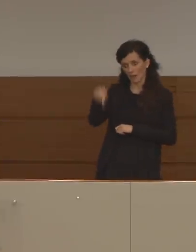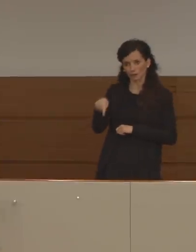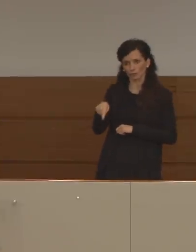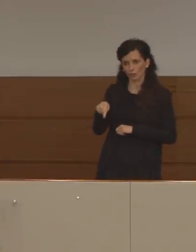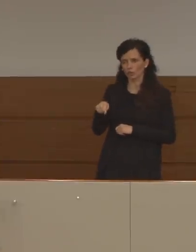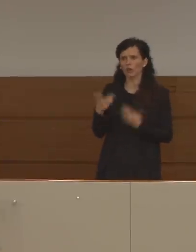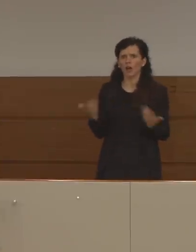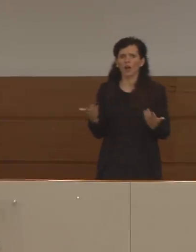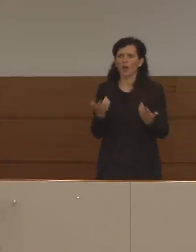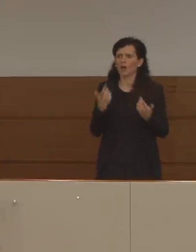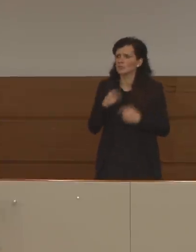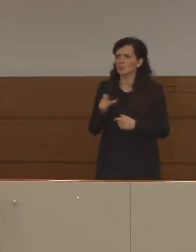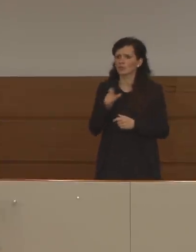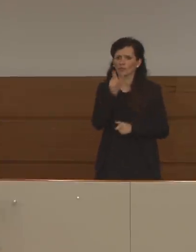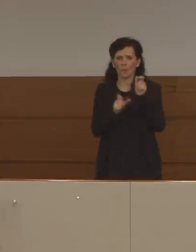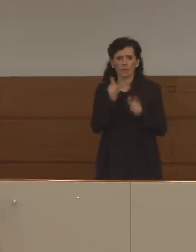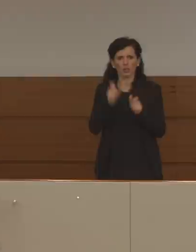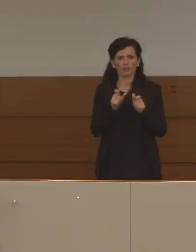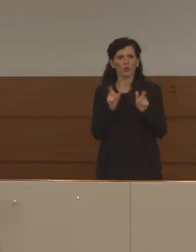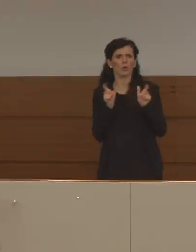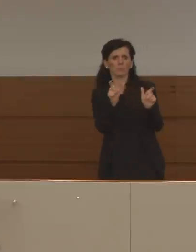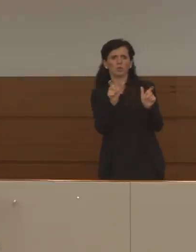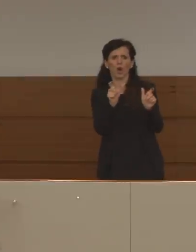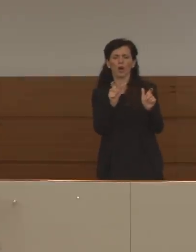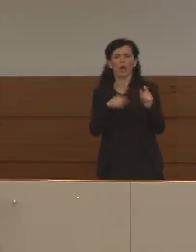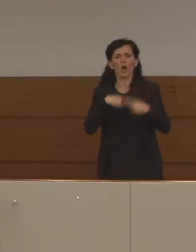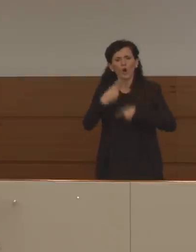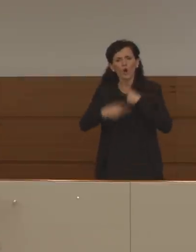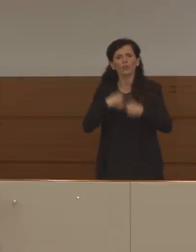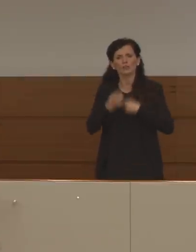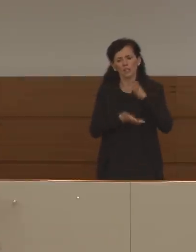persone che continuano andare al sud è una misura che si può uniformare alle